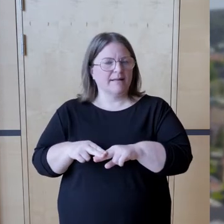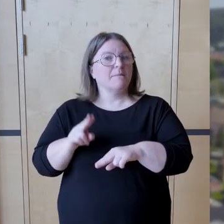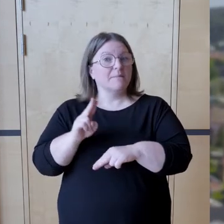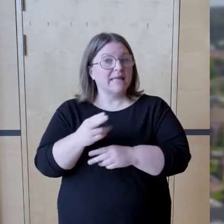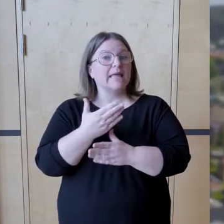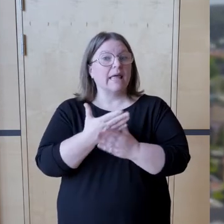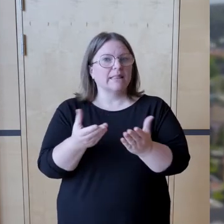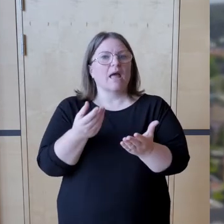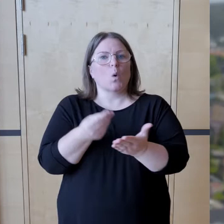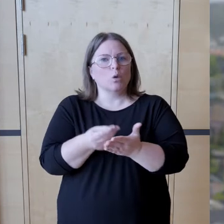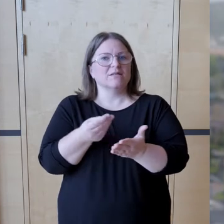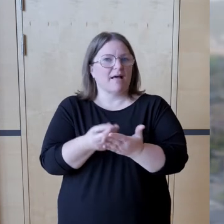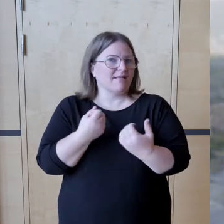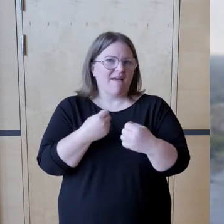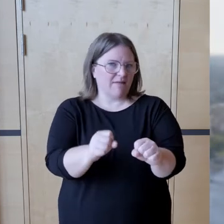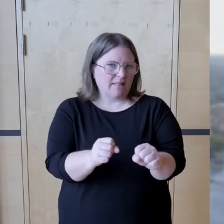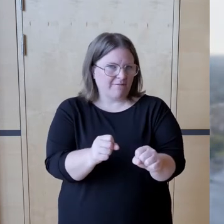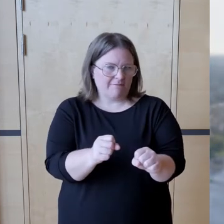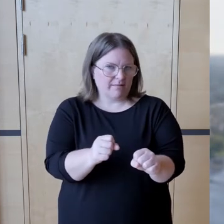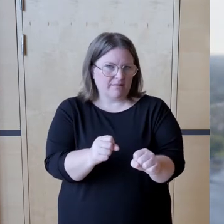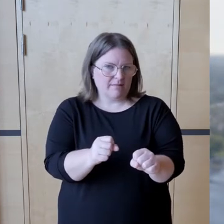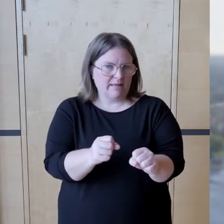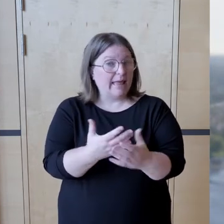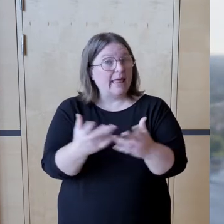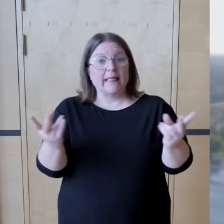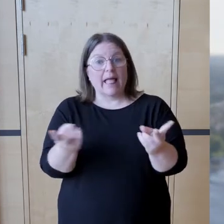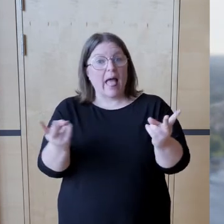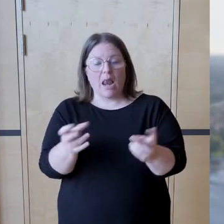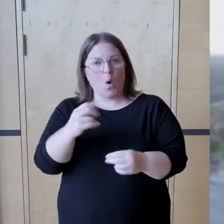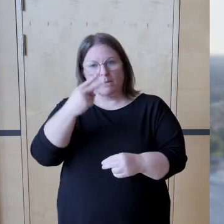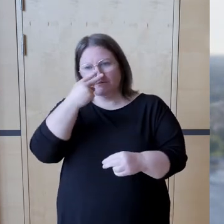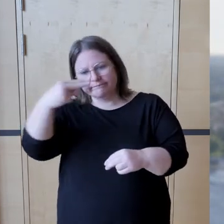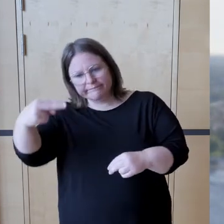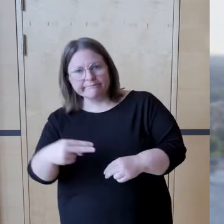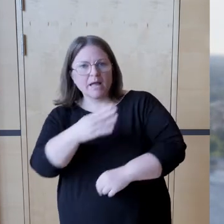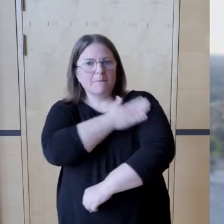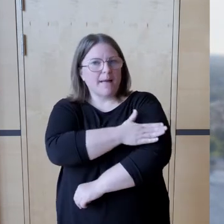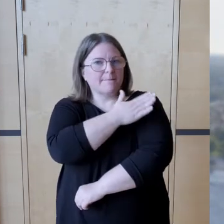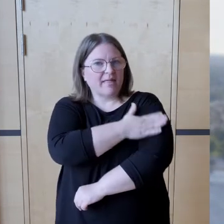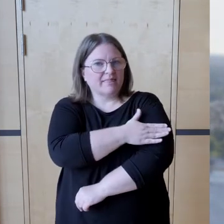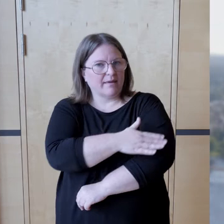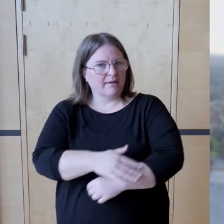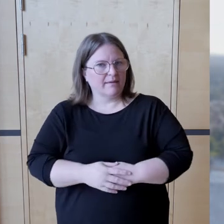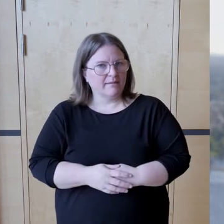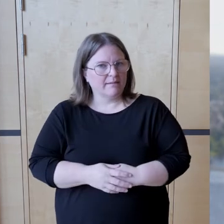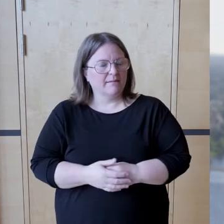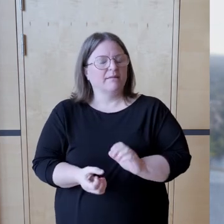Att det inte effektivt utifrån bemanning Symptom Så där har vi också varit rörande överens om det